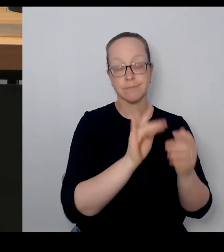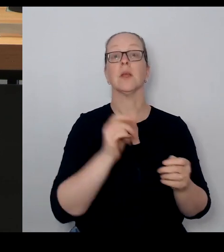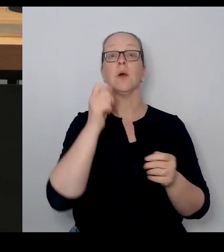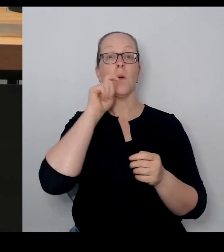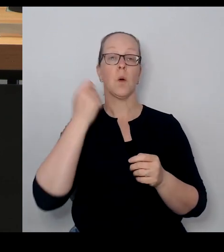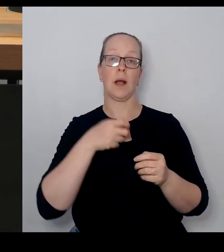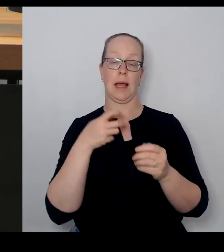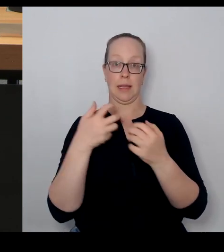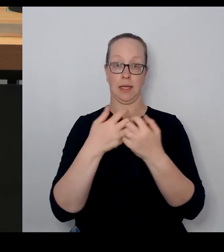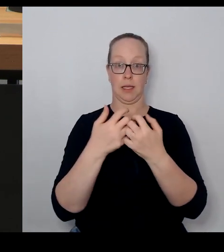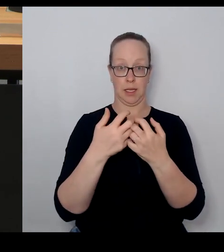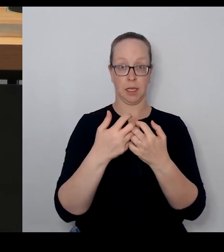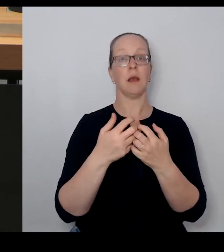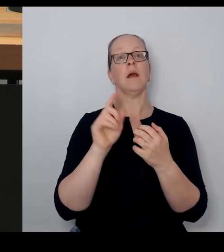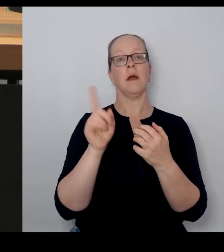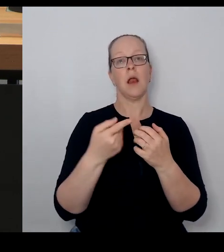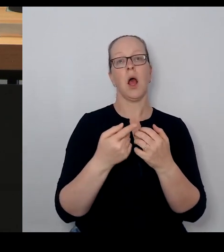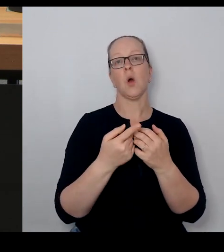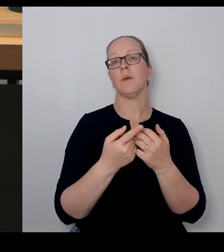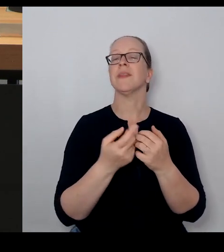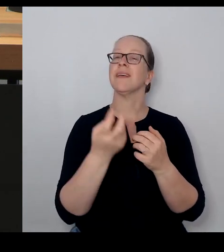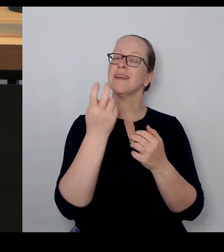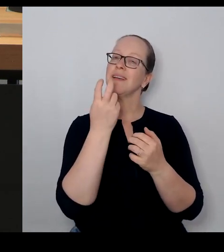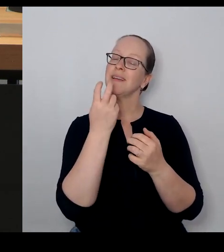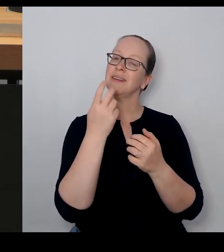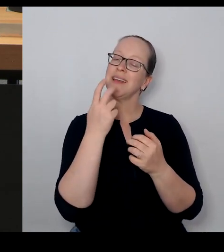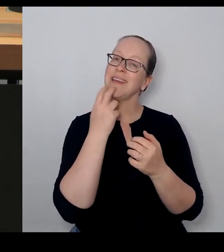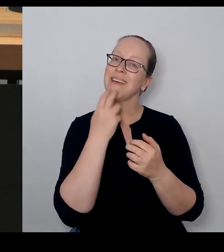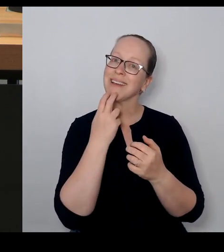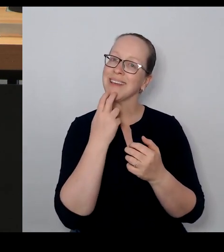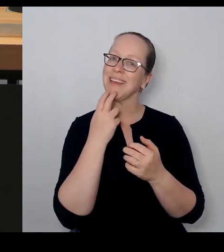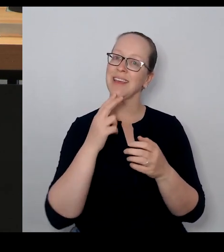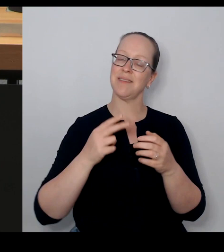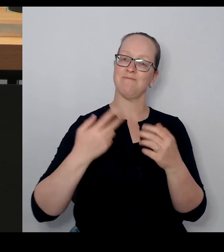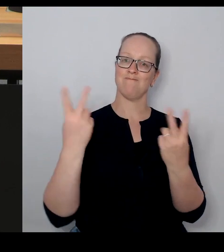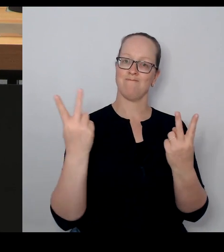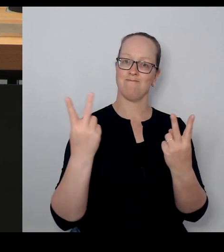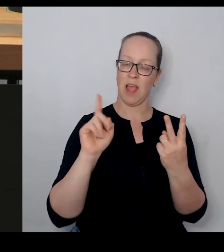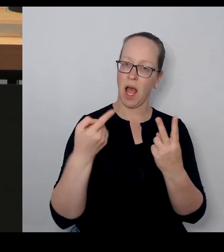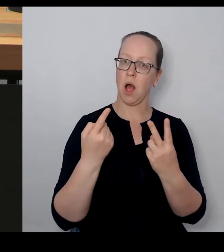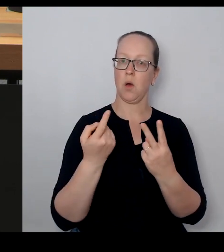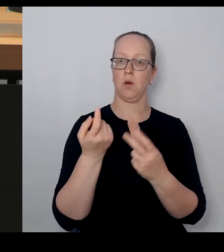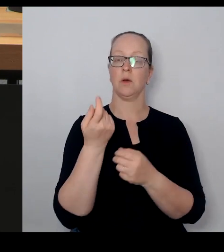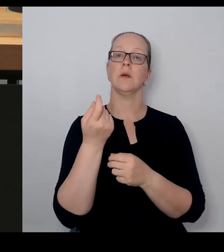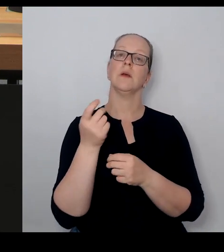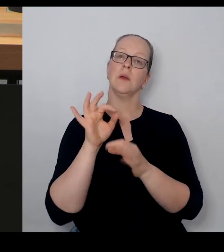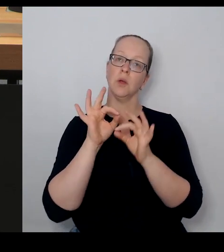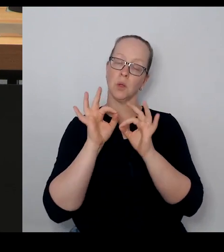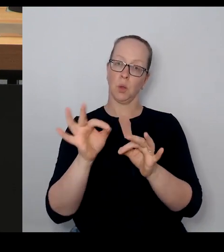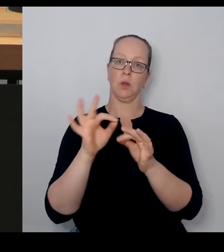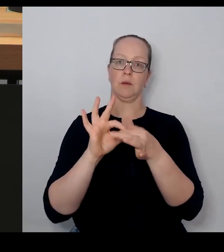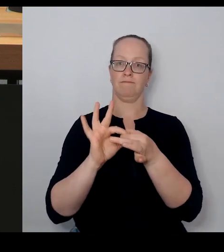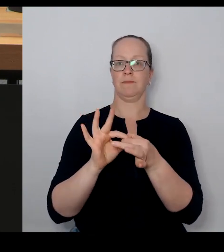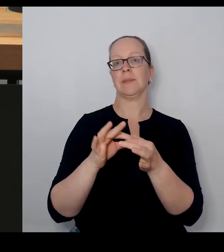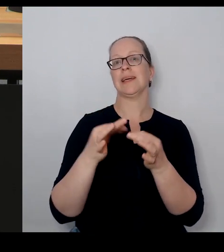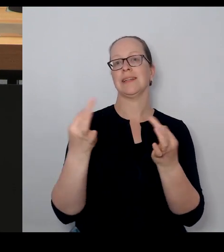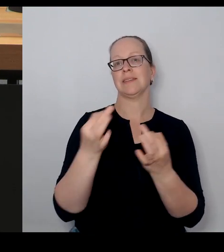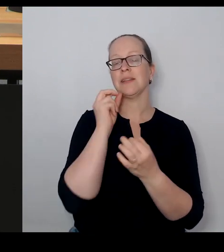täglichen Bedarfs bedeuteten die nächste Krise. Auch hier haben Land und Bund richtigerweise Geld in die Hand genommen, um die steigenden Energiekosten abzufedern.